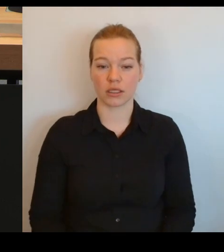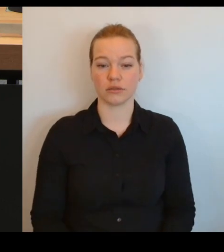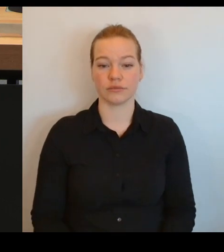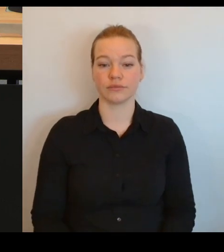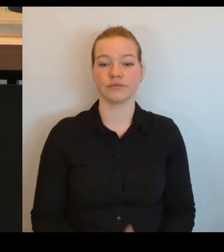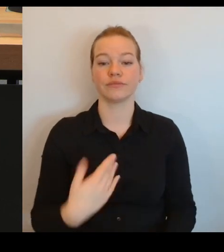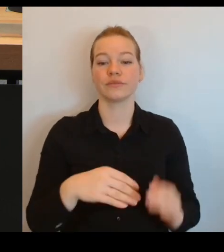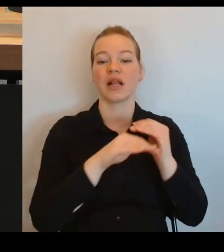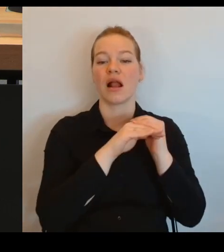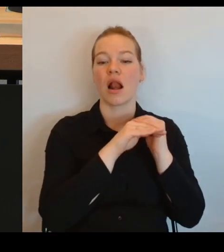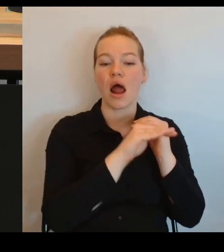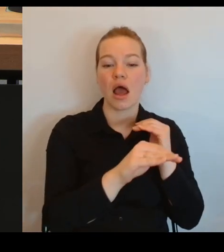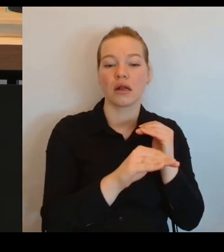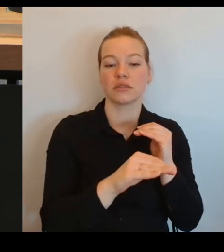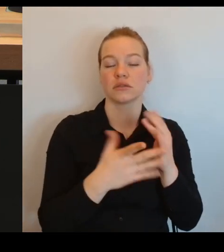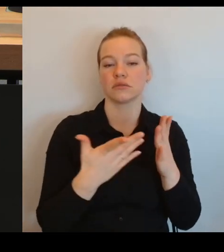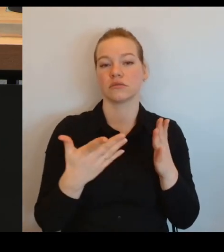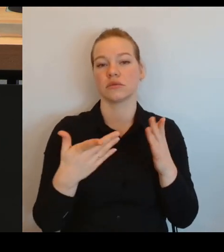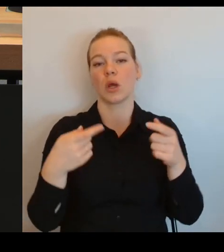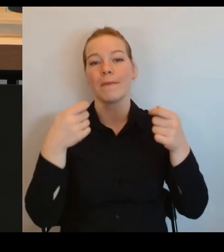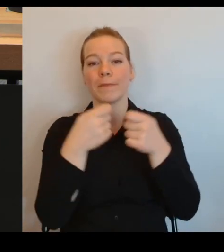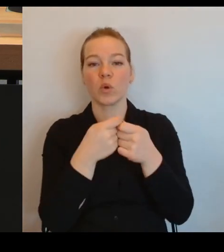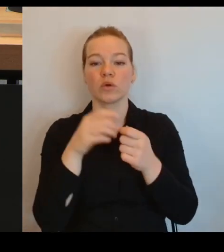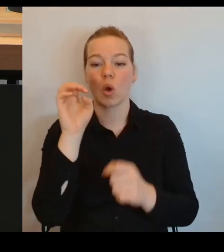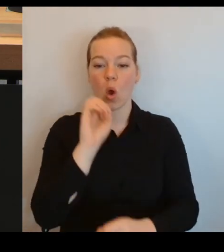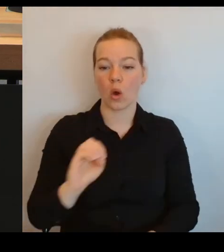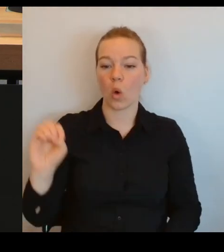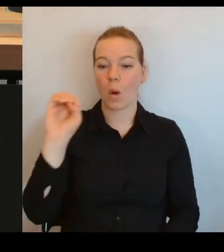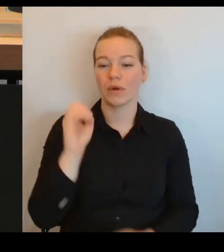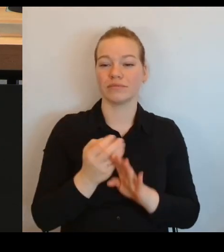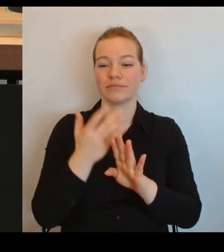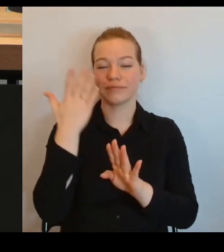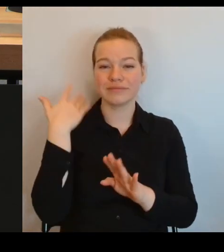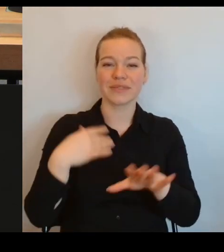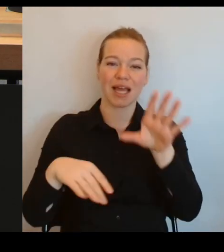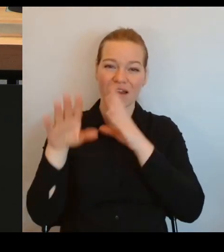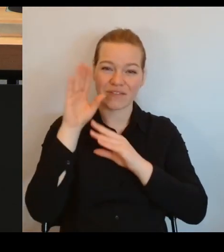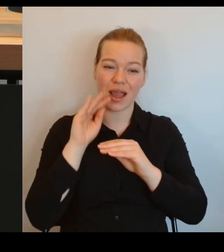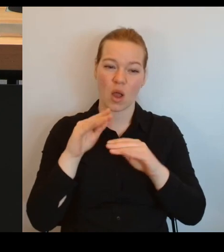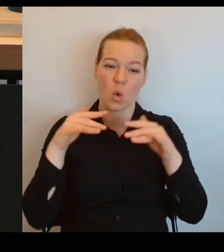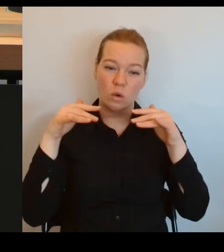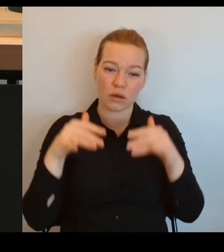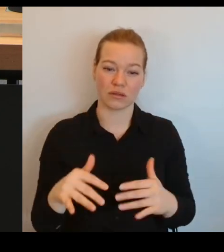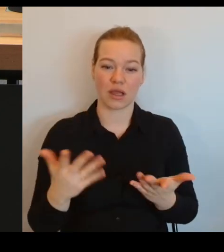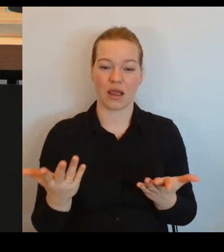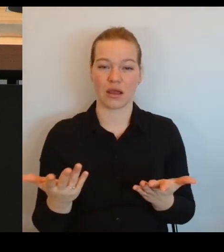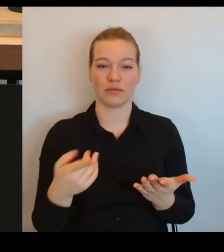Lieber Senat, nehmen Sie diese Empfehlungen der Rechnungshöfe ernst. Wiederholen Sie nicht die Fehler der Vergangenheit.